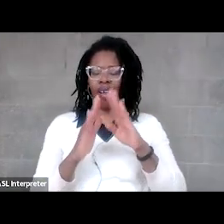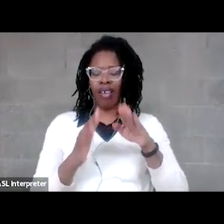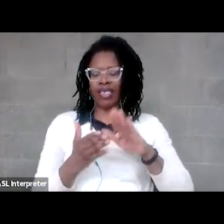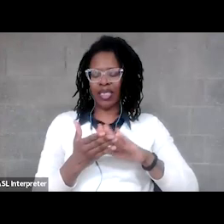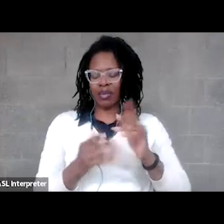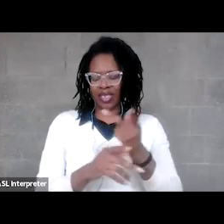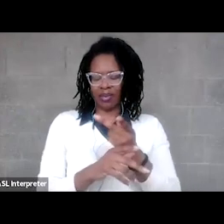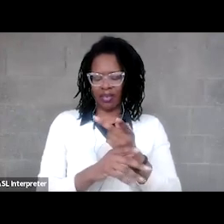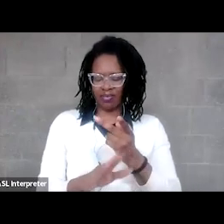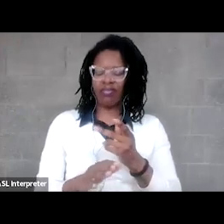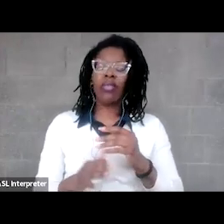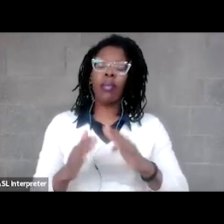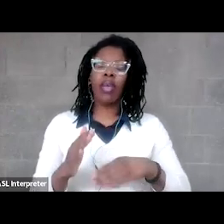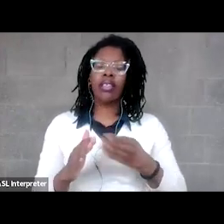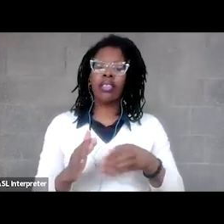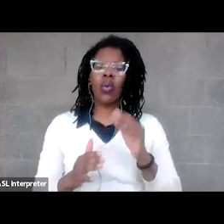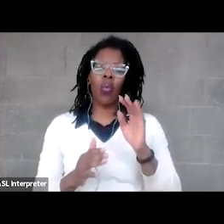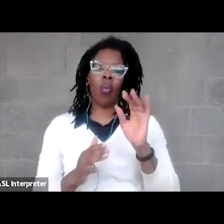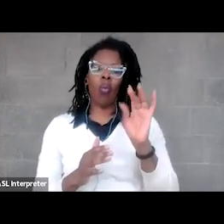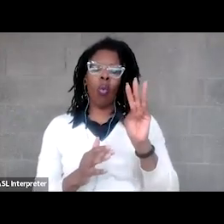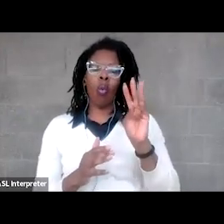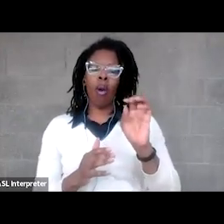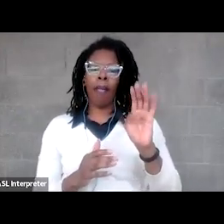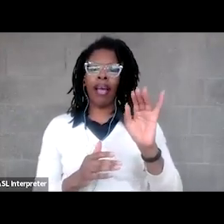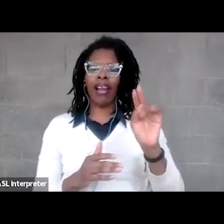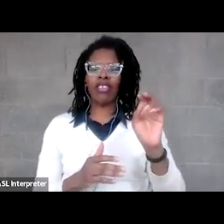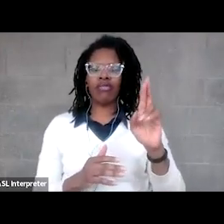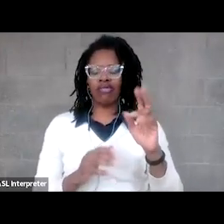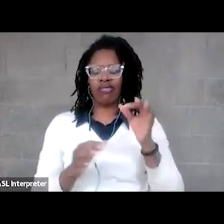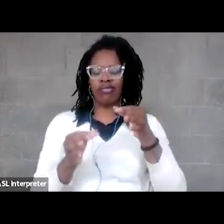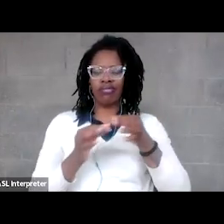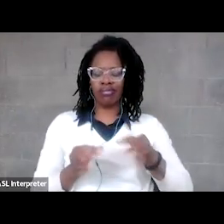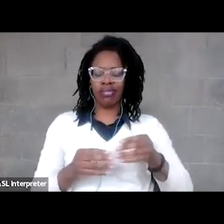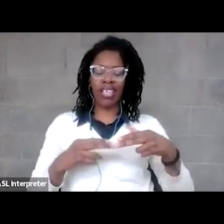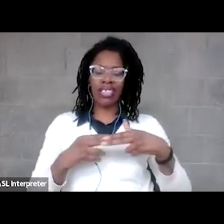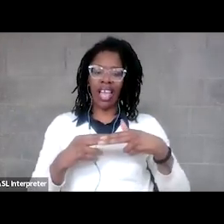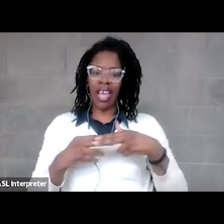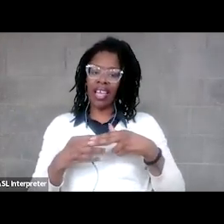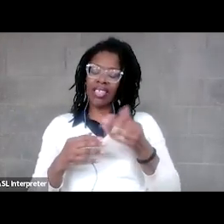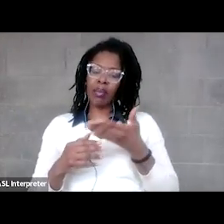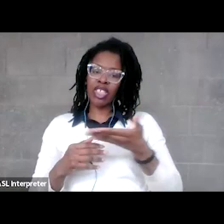Aquí hay algunas instrucciones básicas del webinar. Las diapositivas y materiales están disponibles en nuestro sitio web de SOAR.